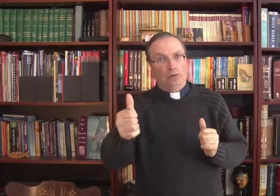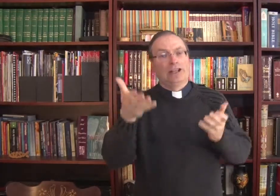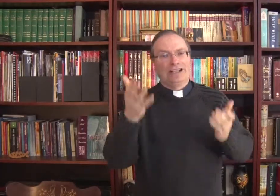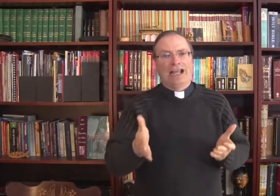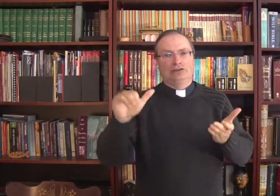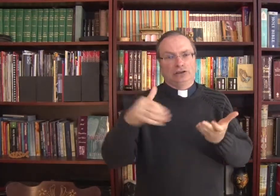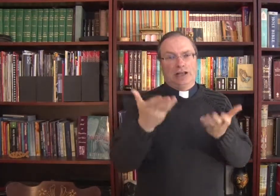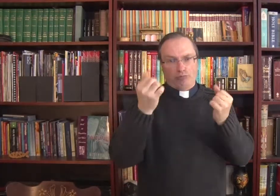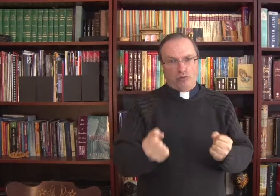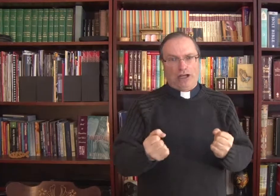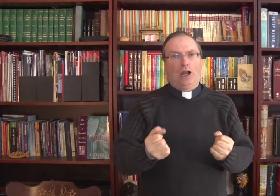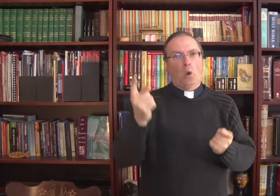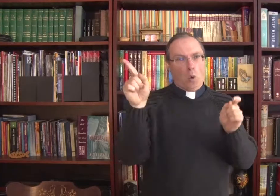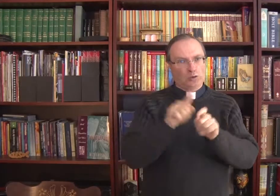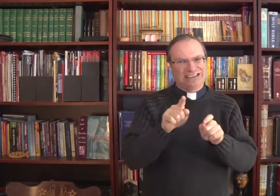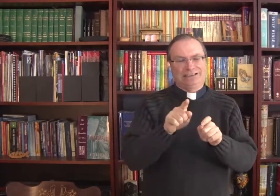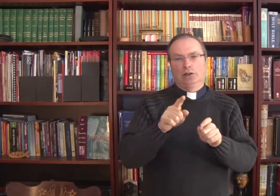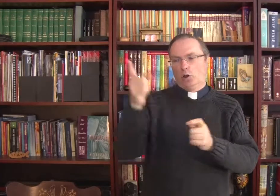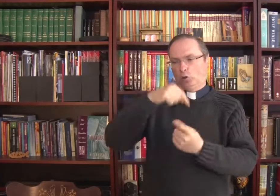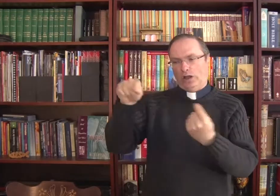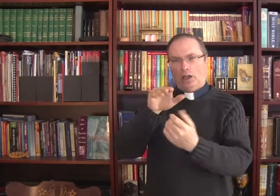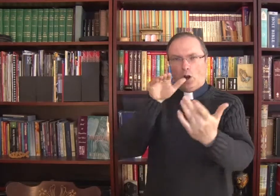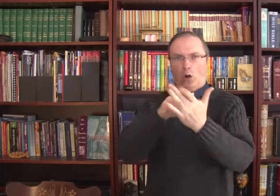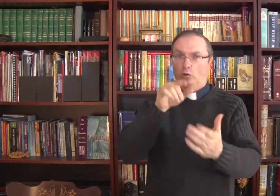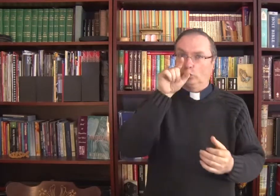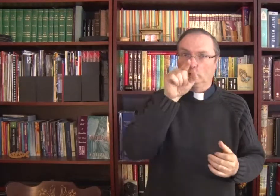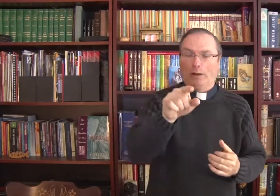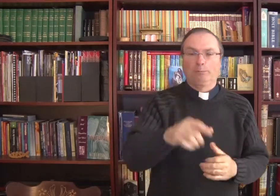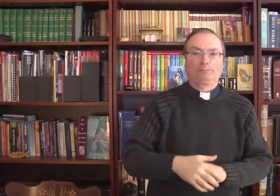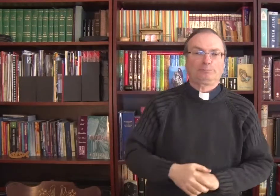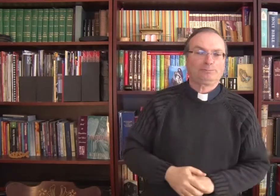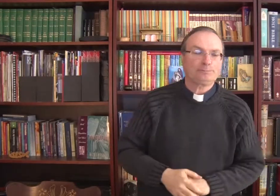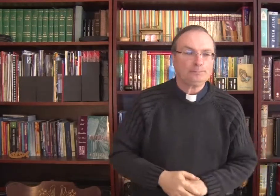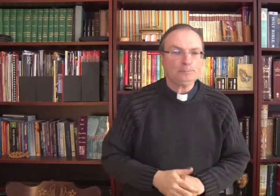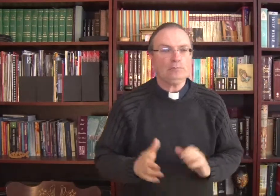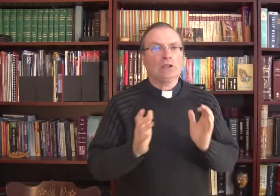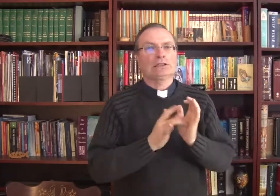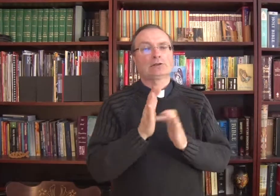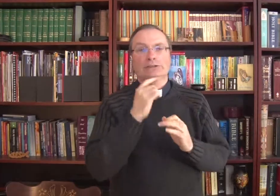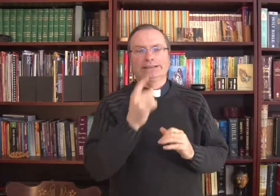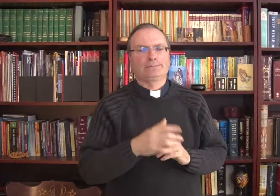car cela pourra aussi se tourner contre toi. Jésus disait: